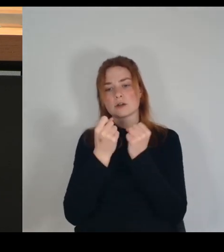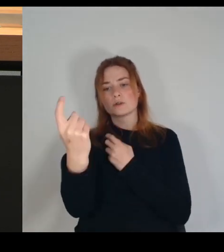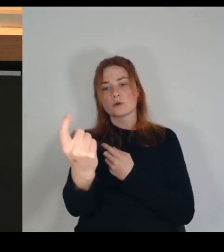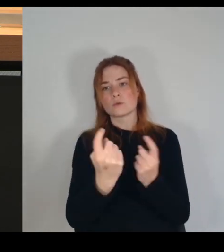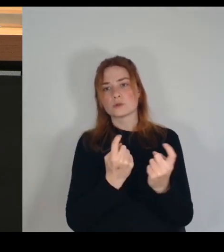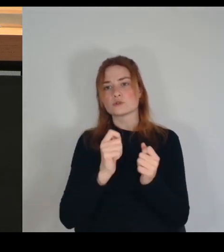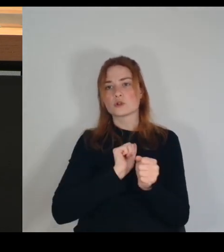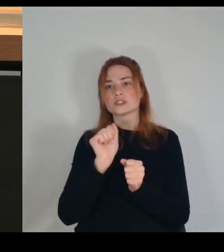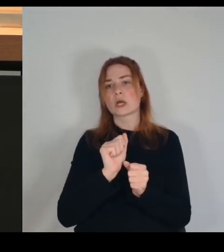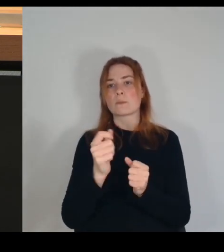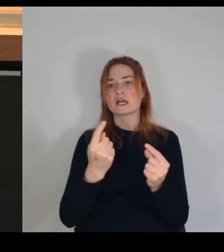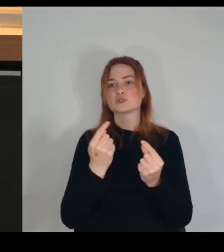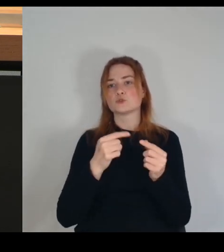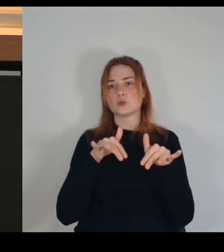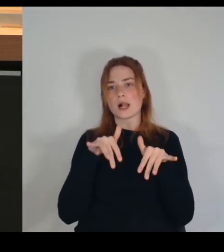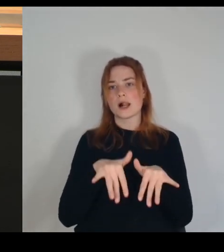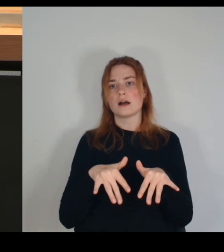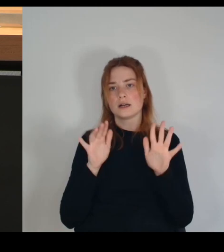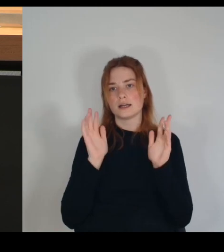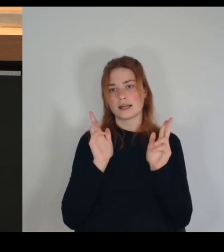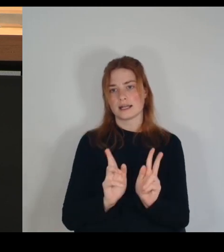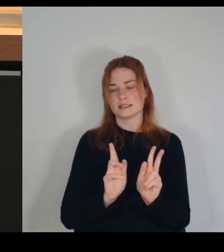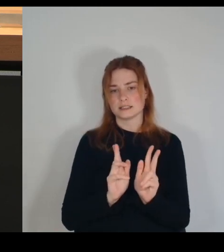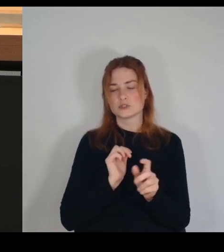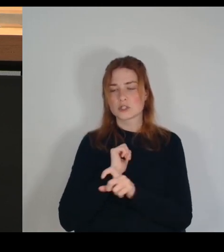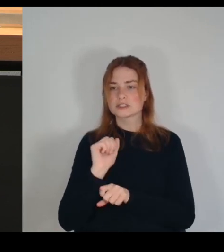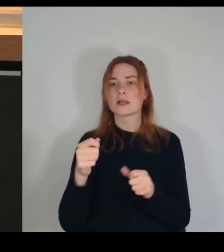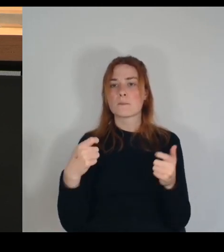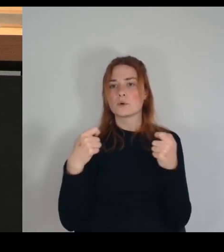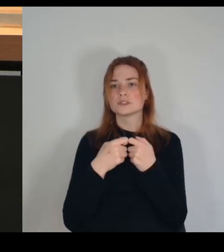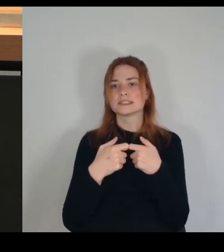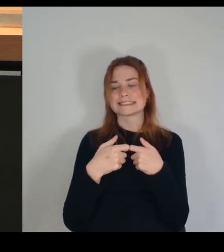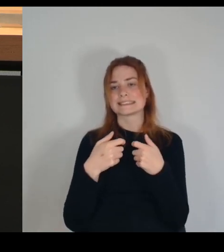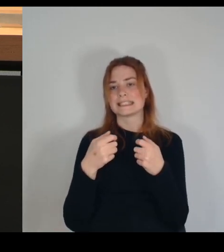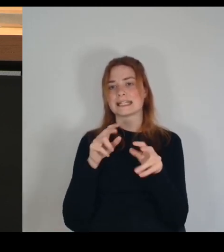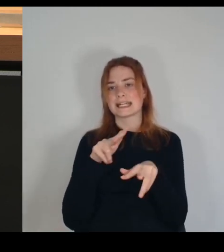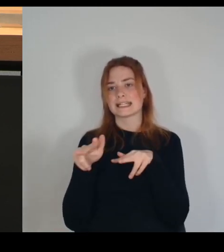Derweil fördert die Bundesregierung nach Paragraph 96 Aufenthaltsgesetz